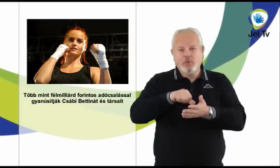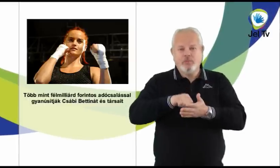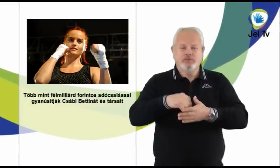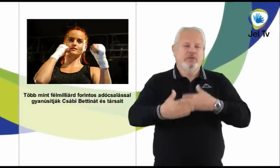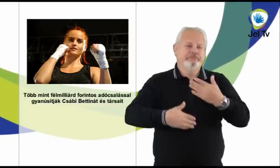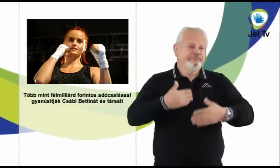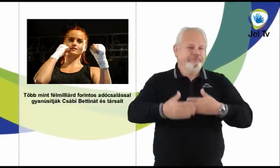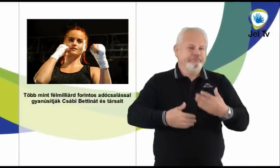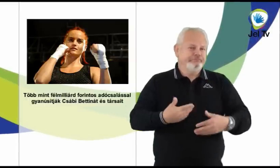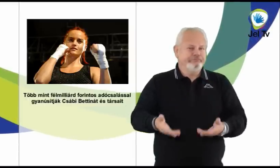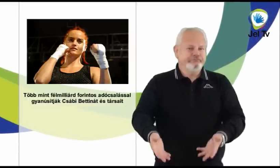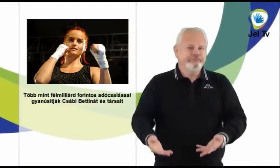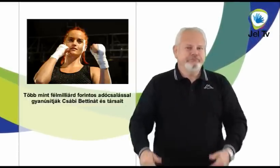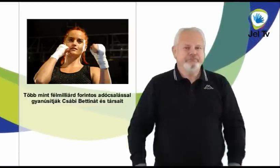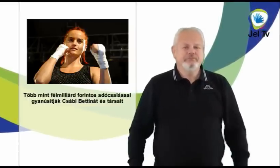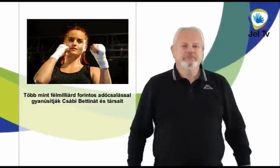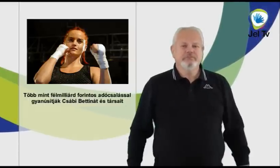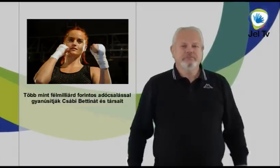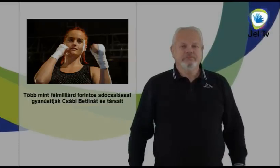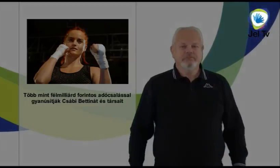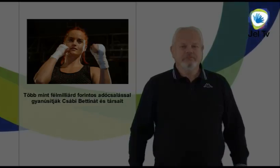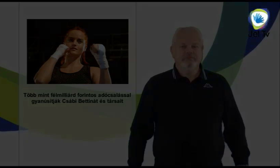A nyomozási vizsgálat folyamatban van.